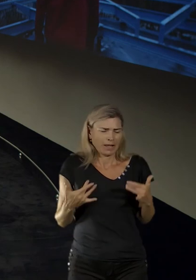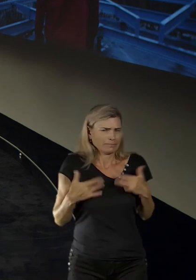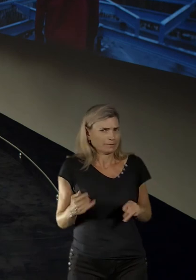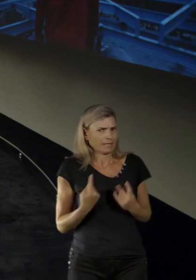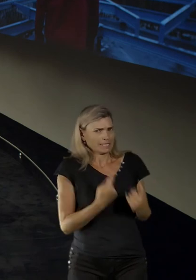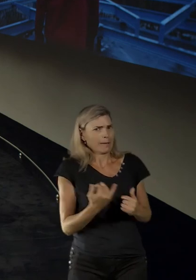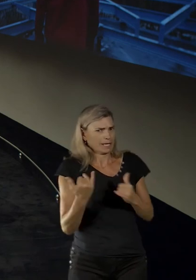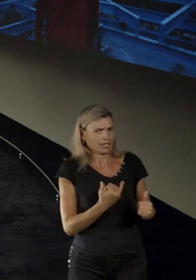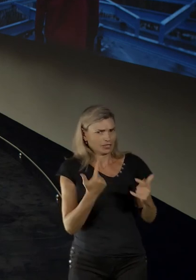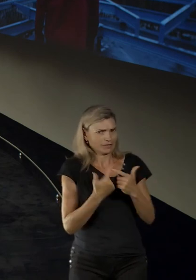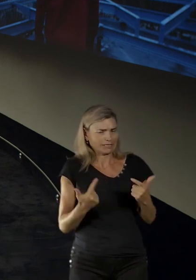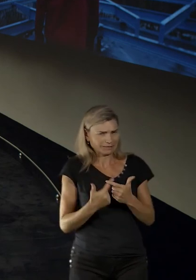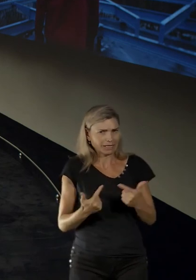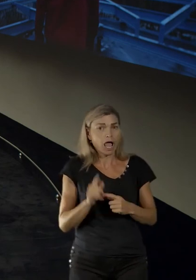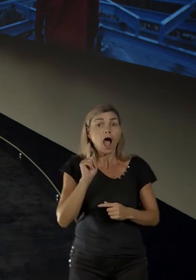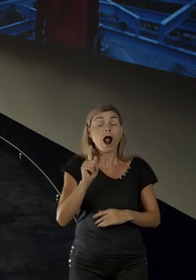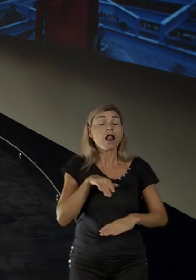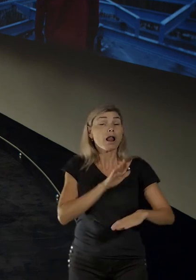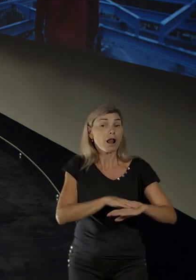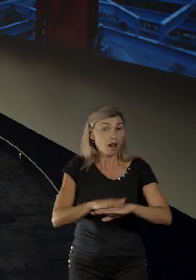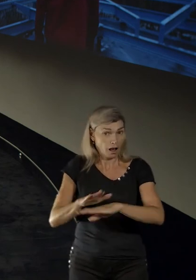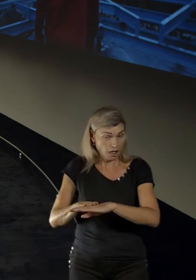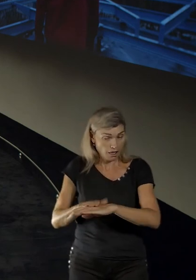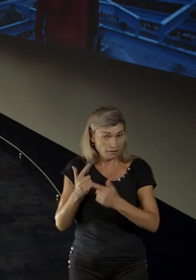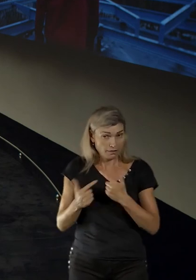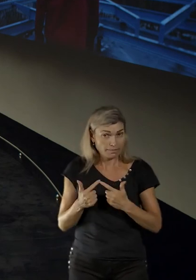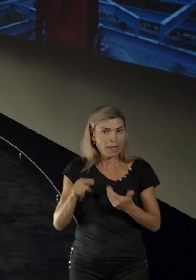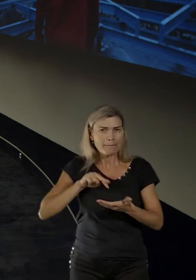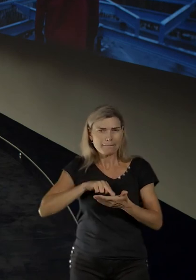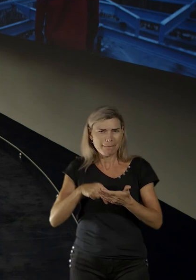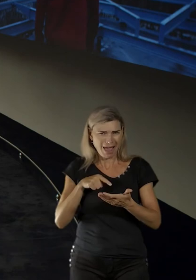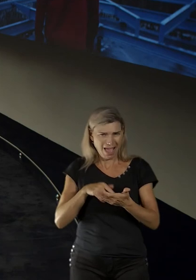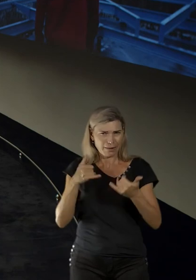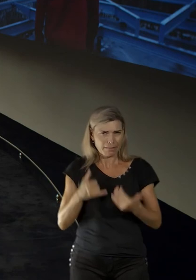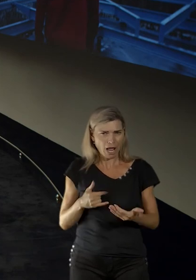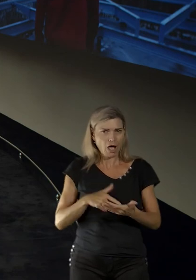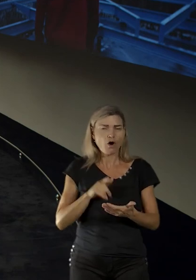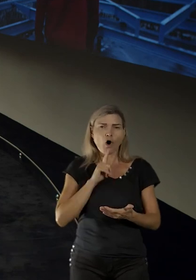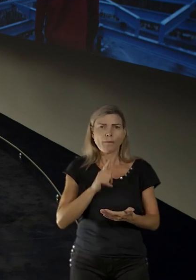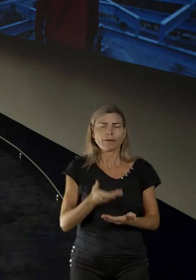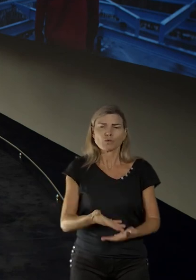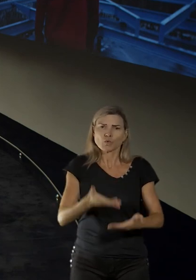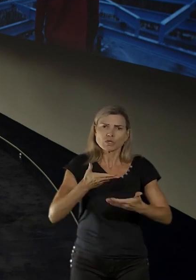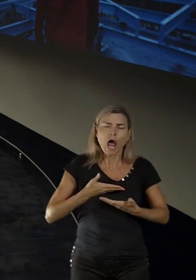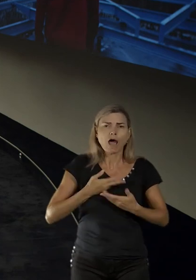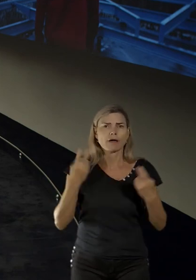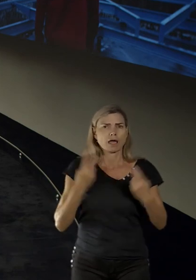Jenom chci upozornit na to, že Metropolitní plán je hodně stabilizační. Že dával určité nástroje.